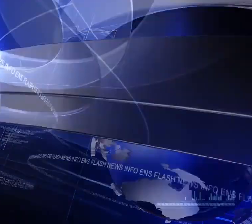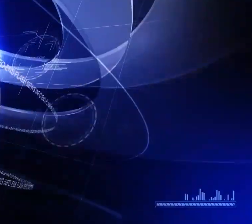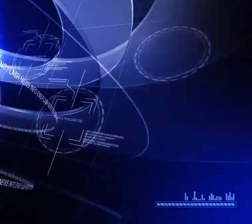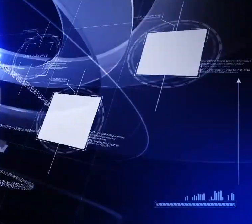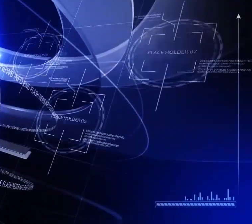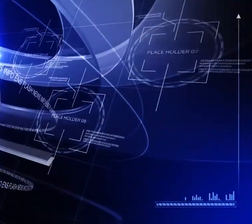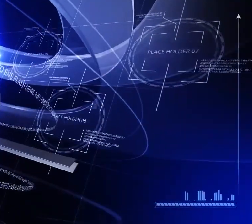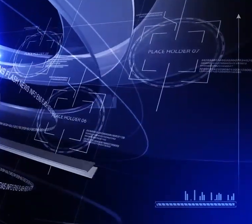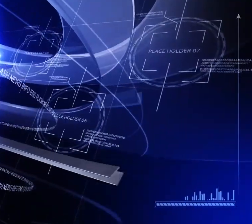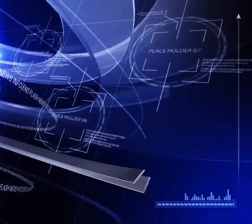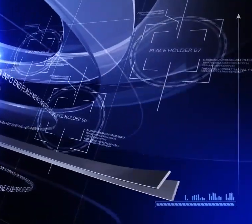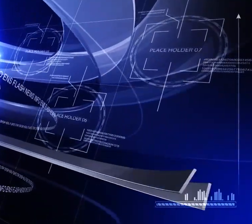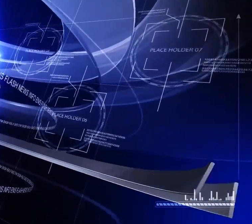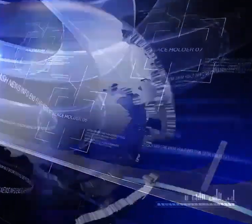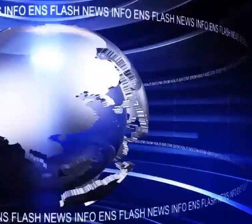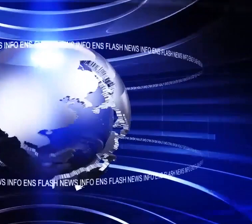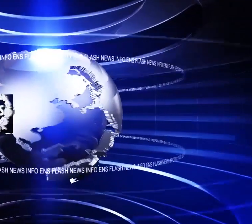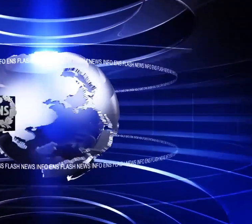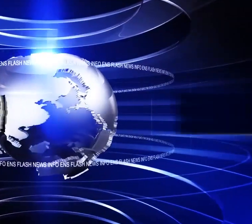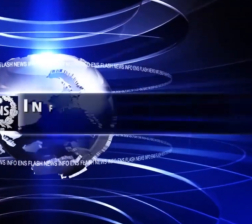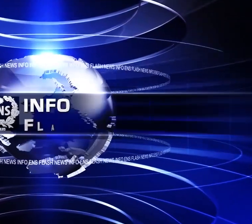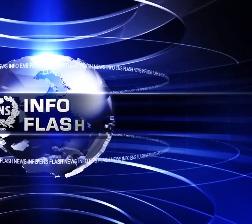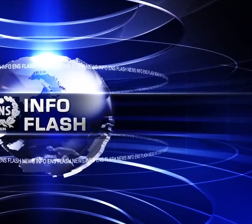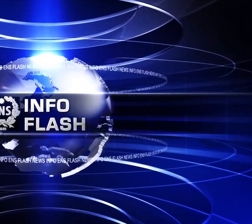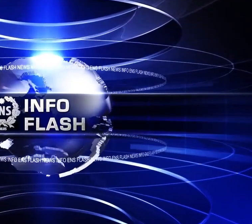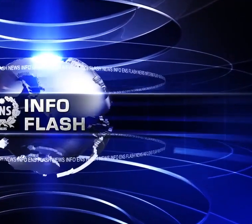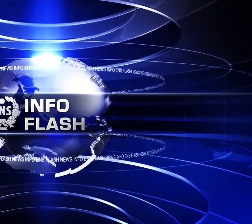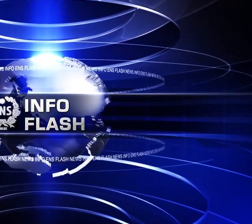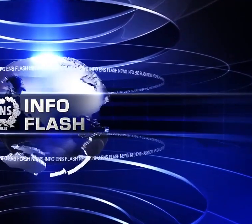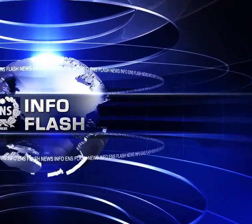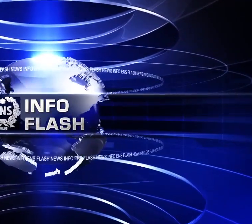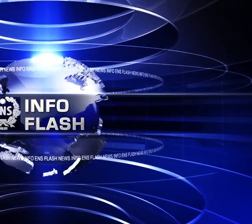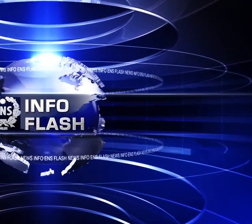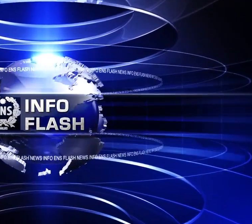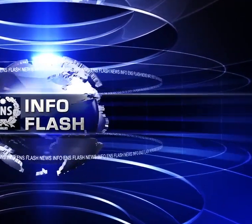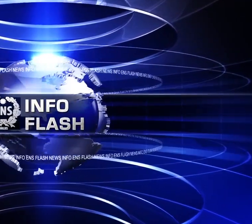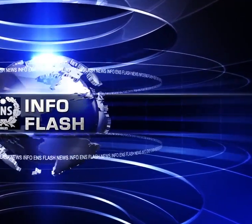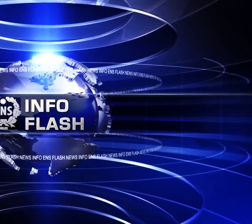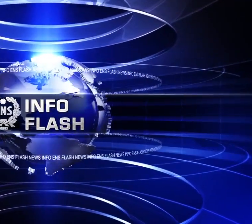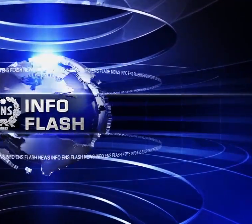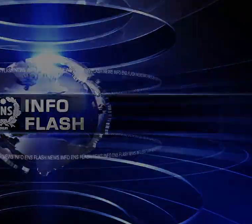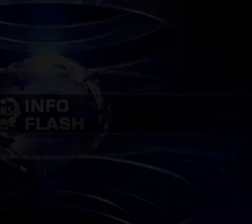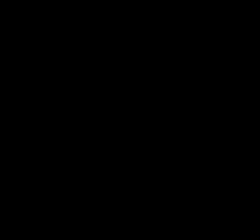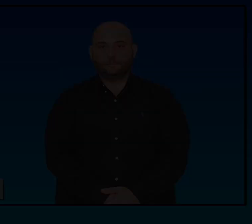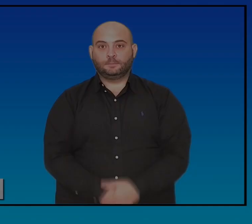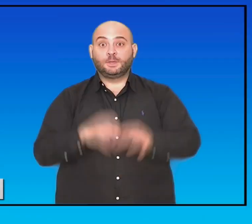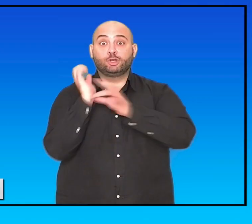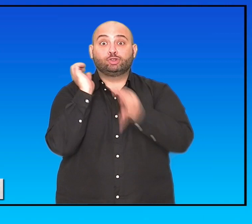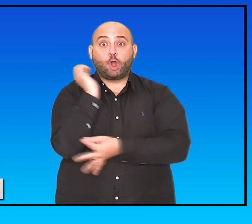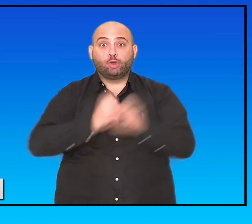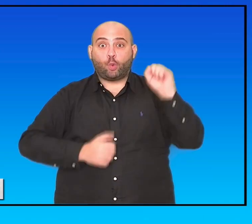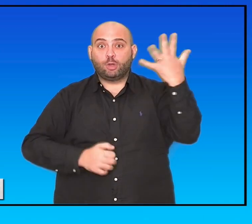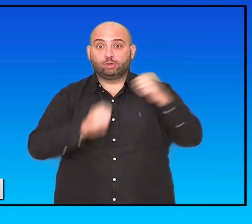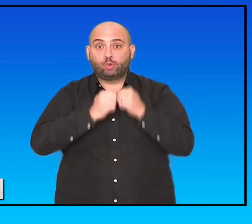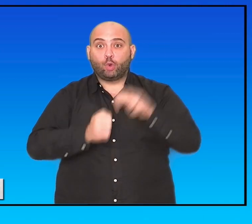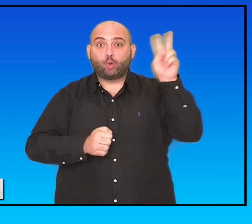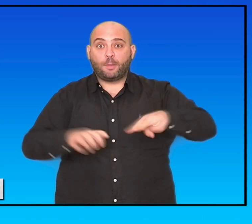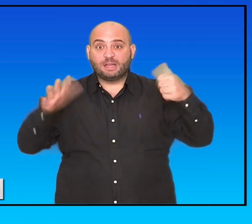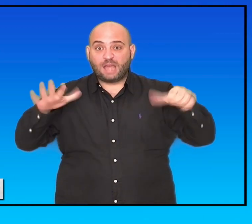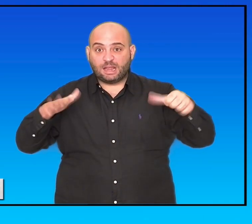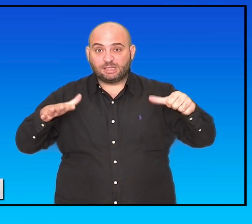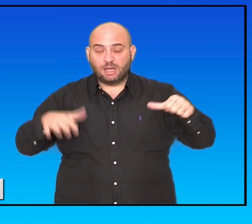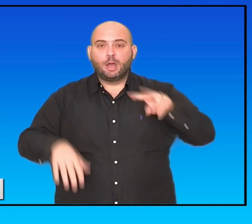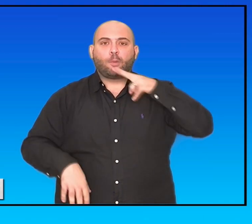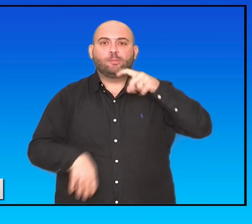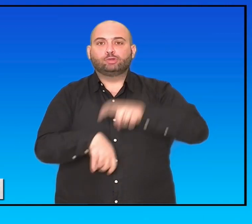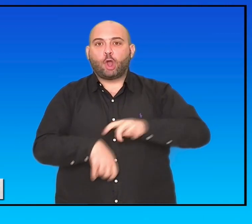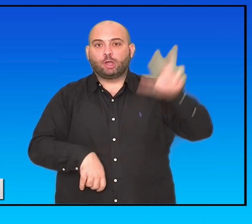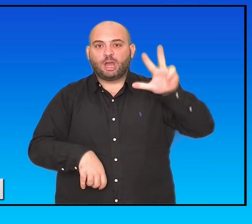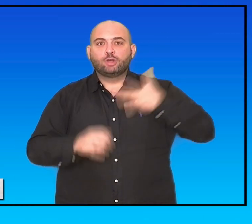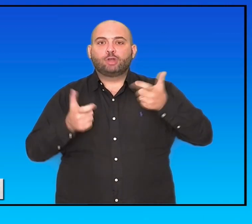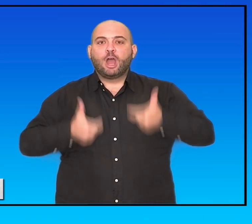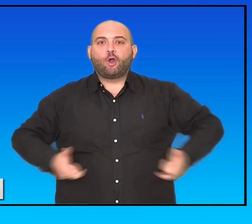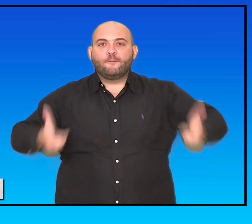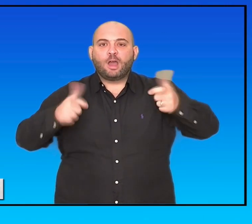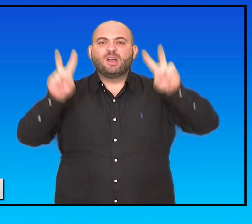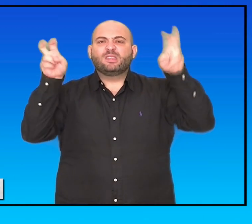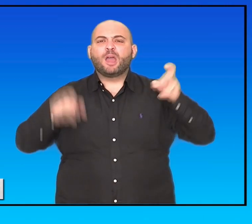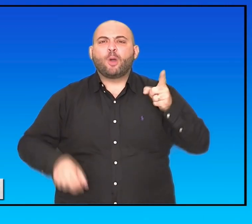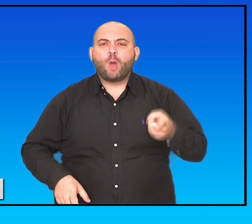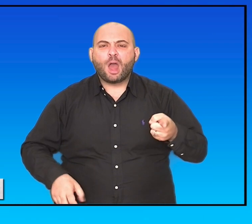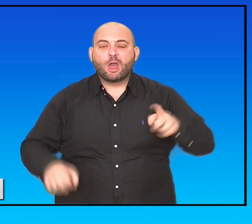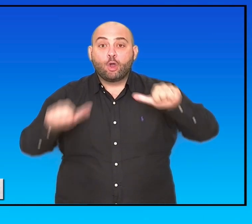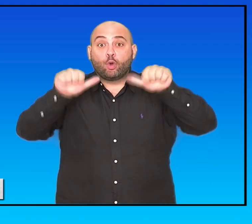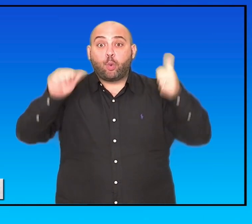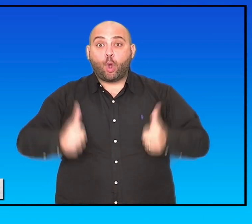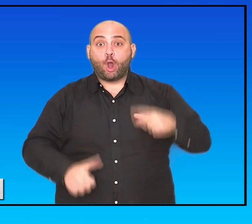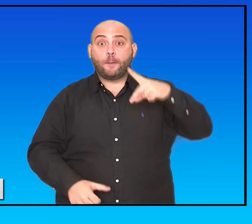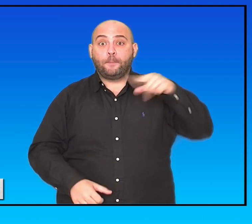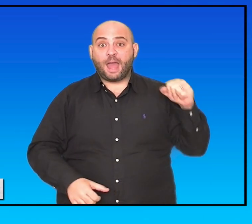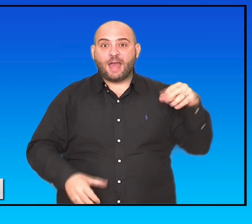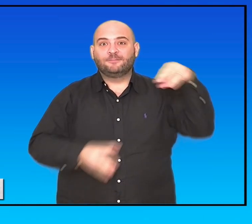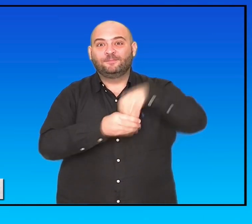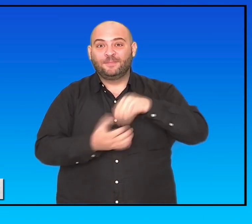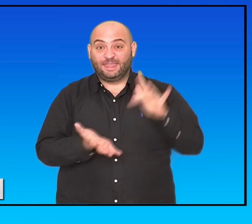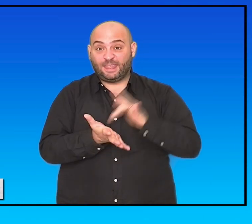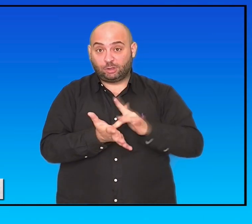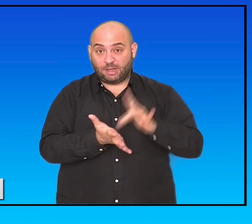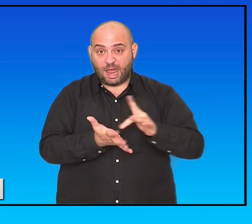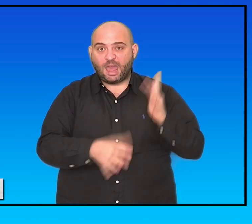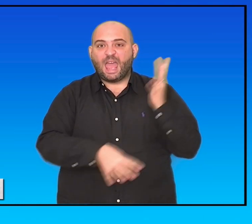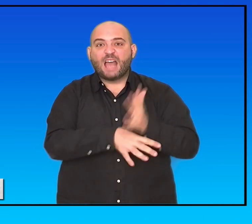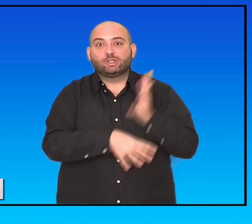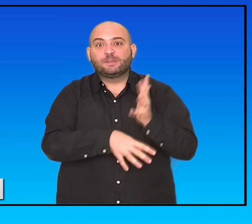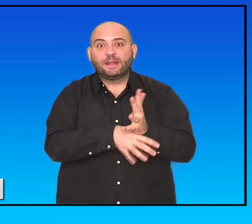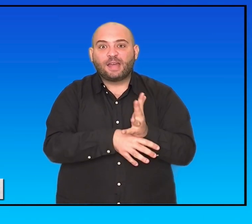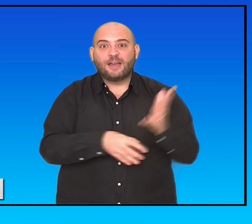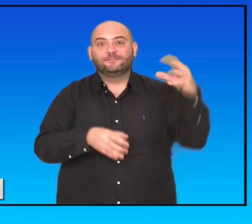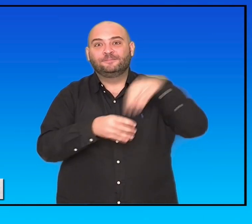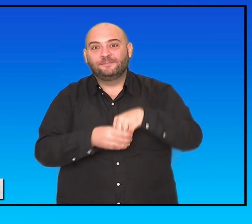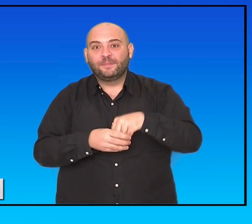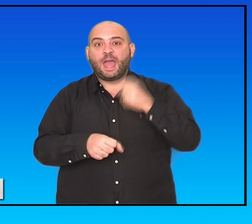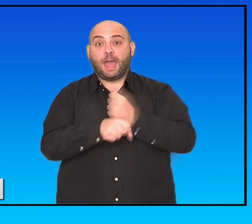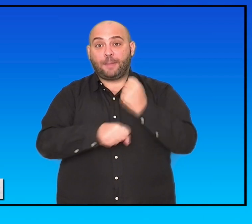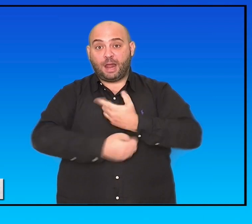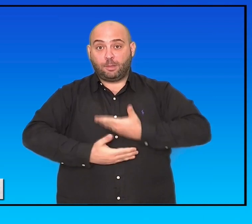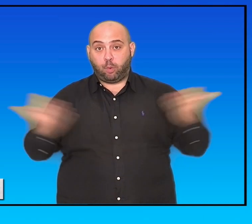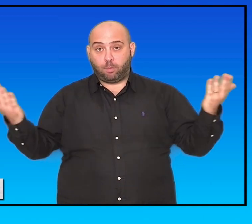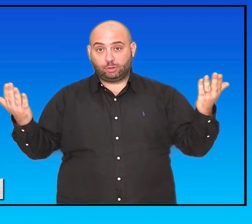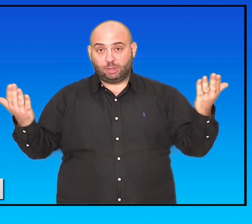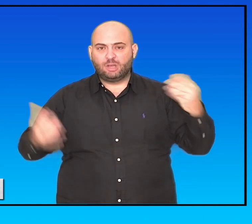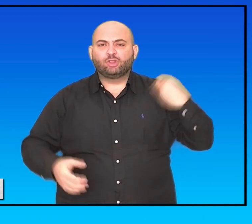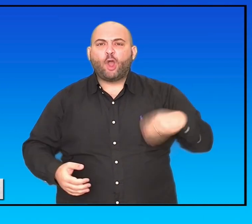In data 15 giugno 2016 alle ore 15 ci sarà un convegno intitolato "Il ruolo della PA per l'inclusione digitale: l'accessibilità negli appalti pubblici"